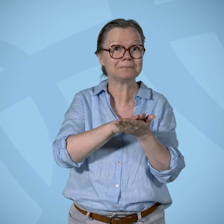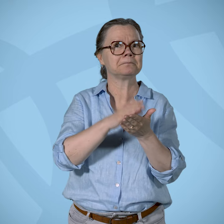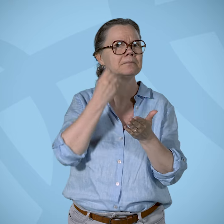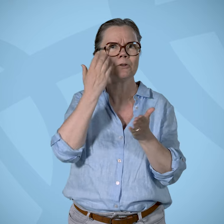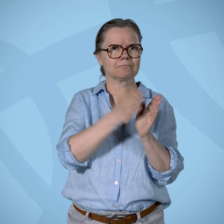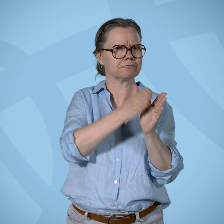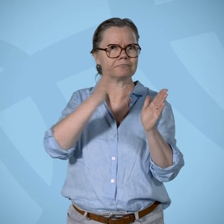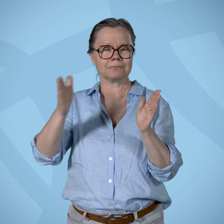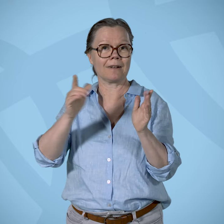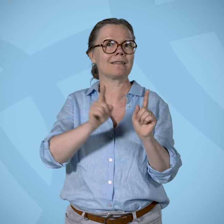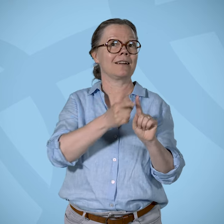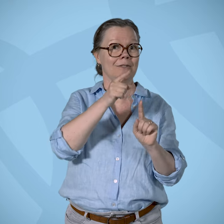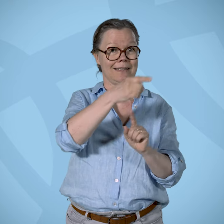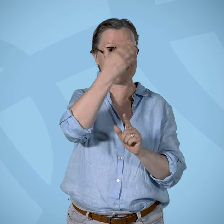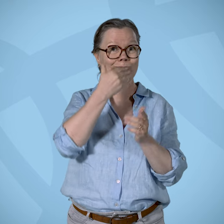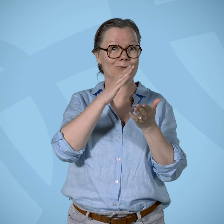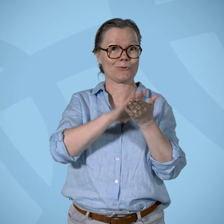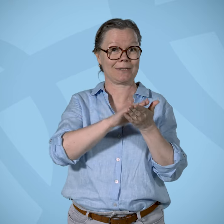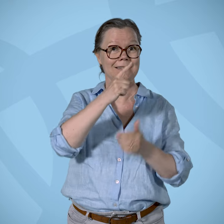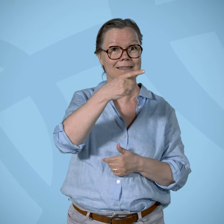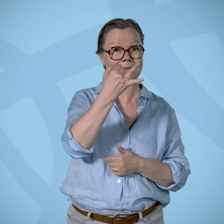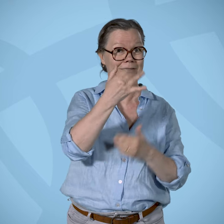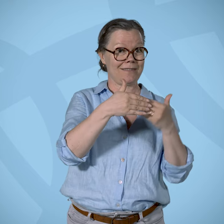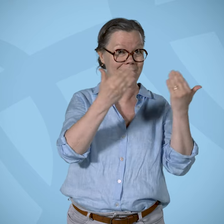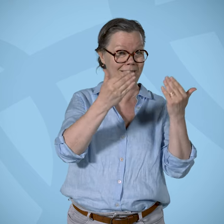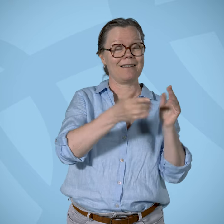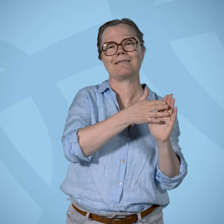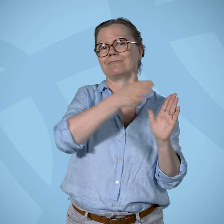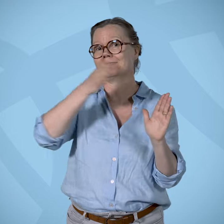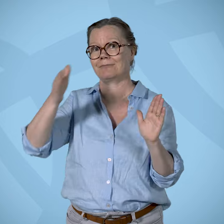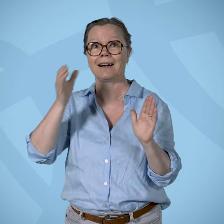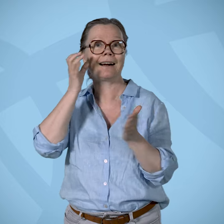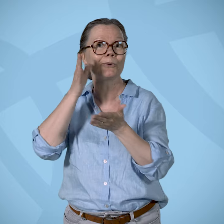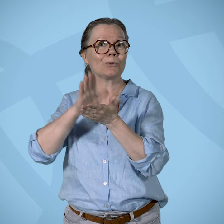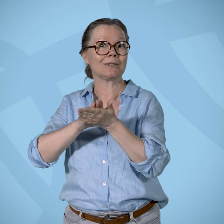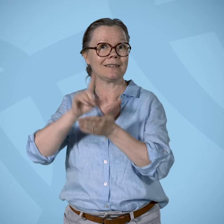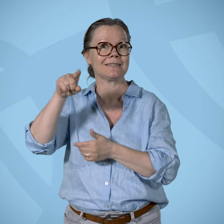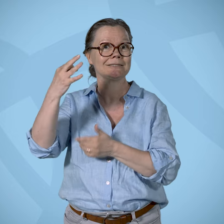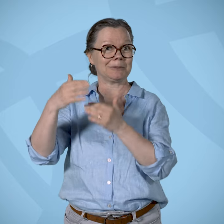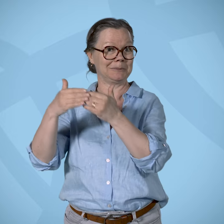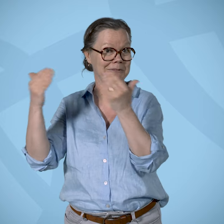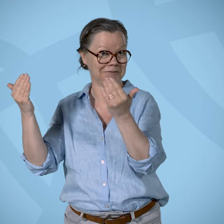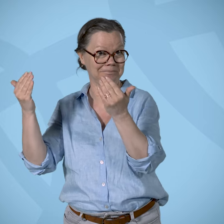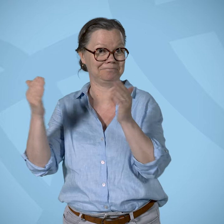Se sijoittuu aikavälille 17.6.-18.8.2024.